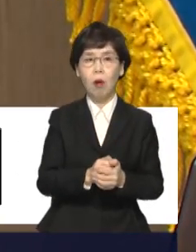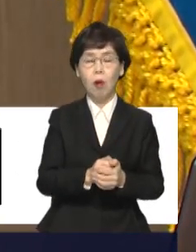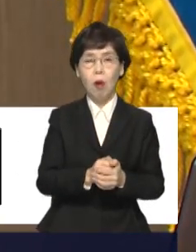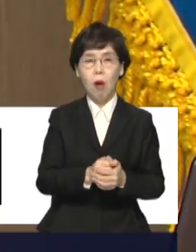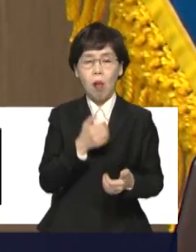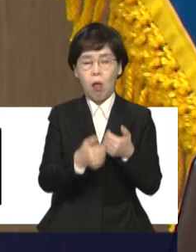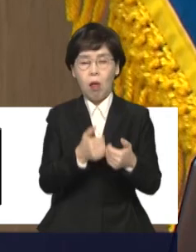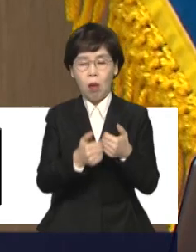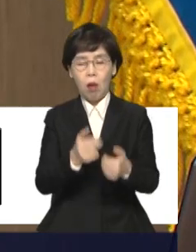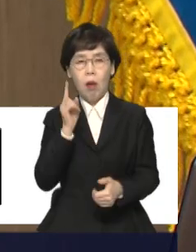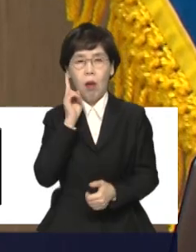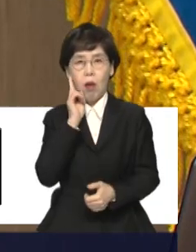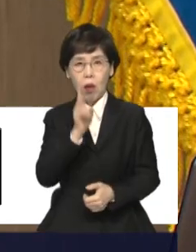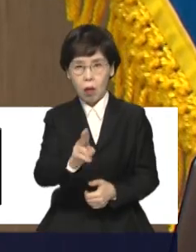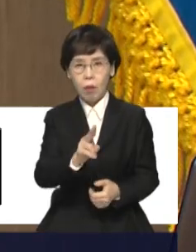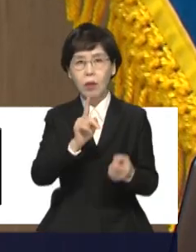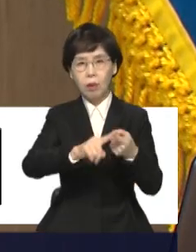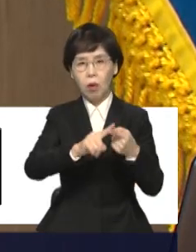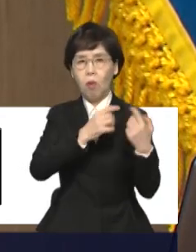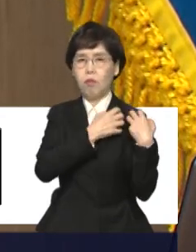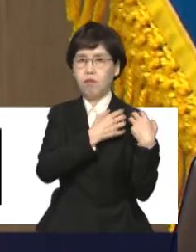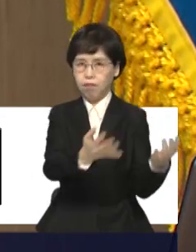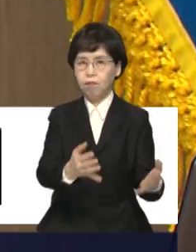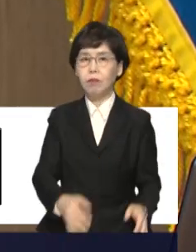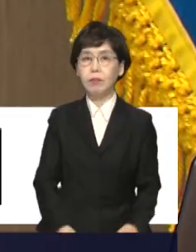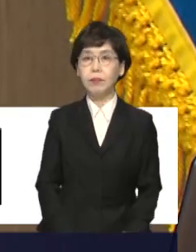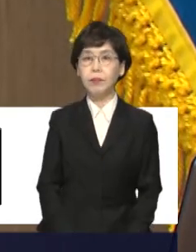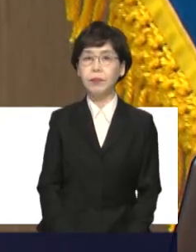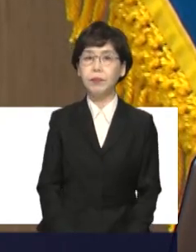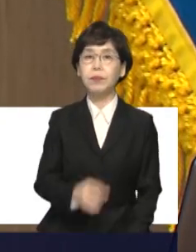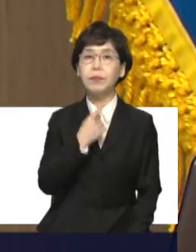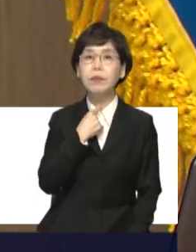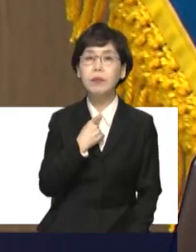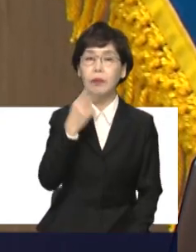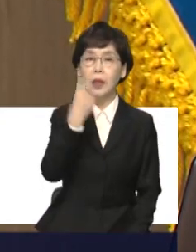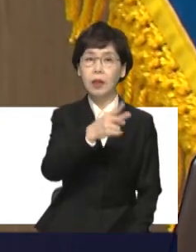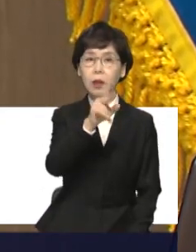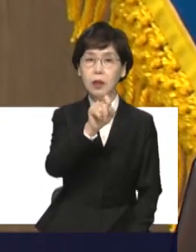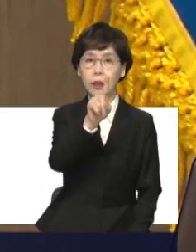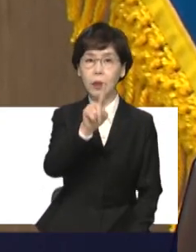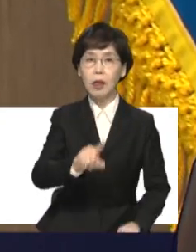방치되었습니다. 2011년 12월 마지막 한일정상회담이 열린